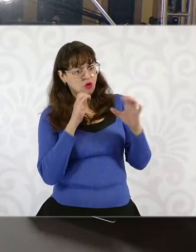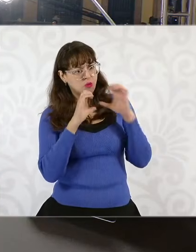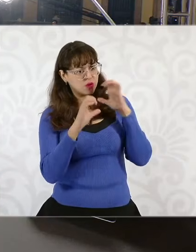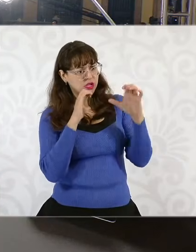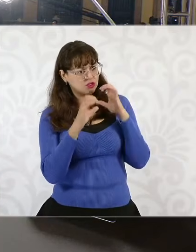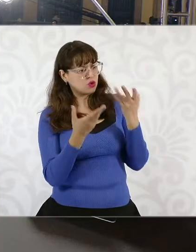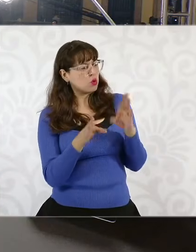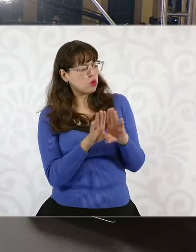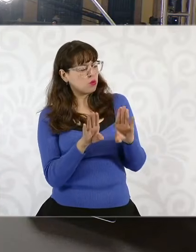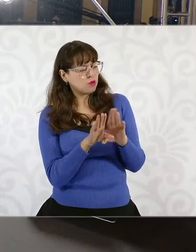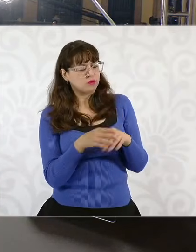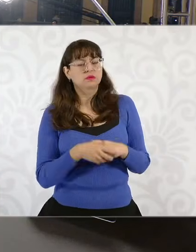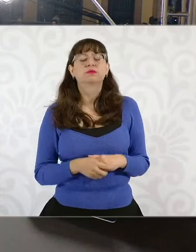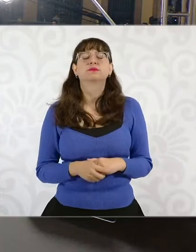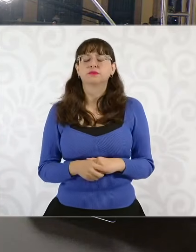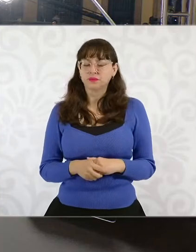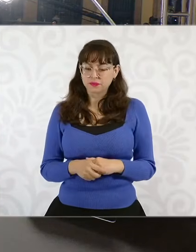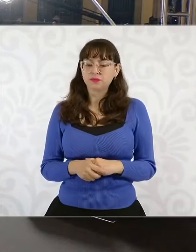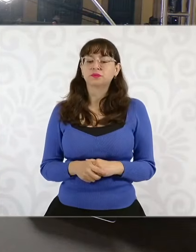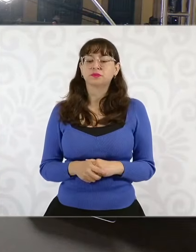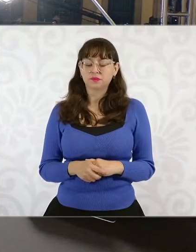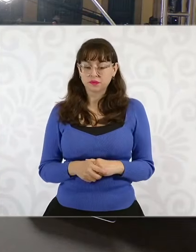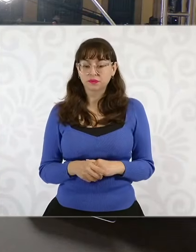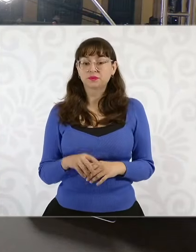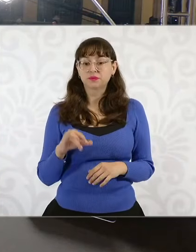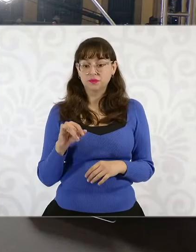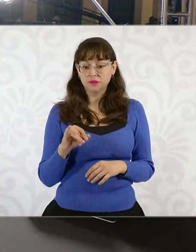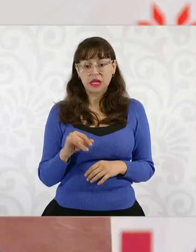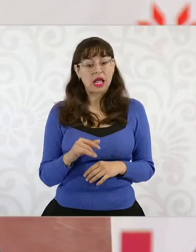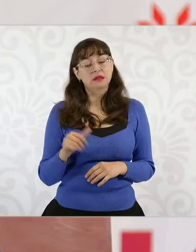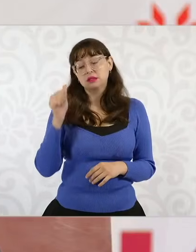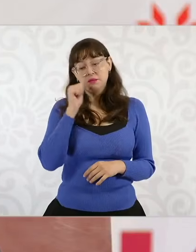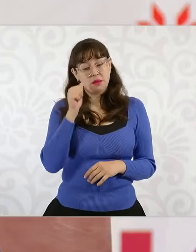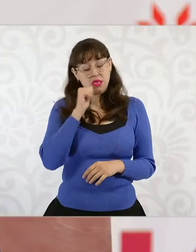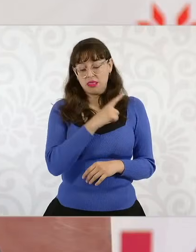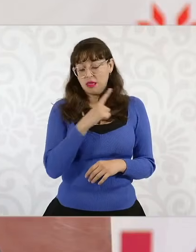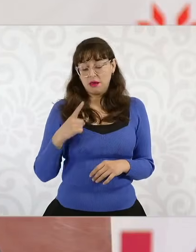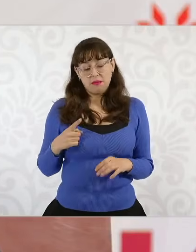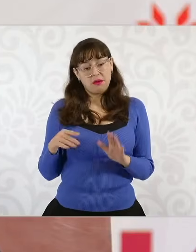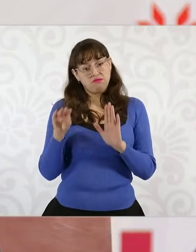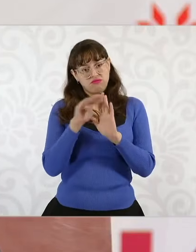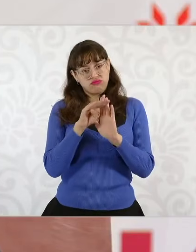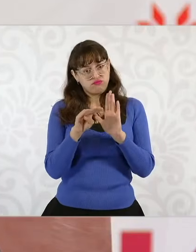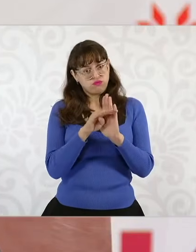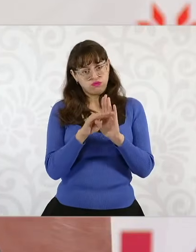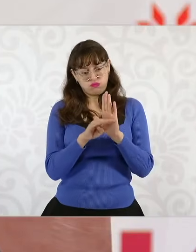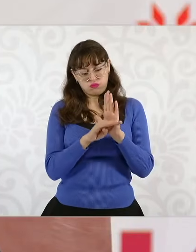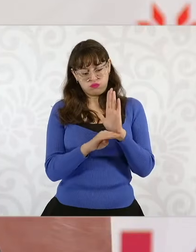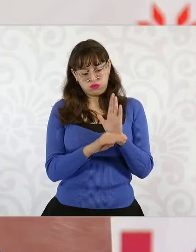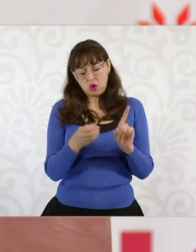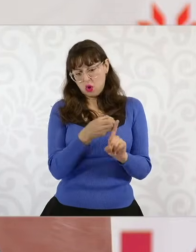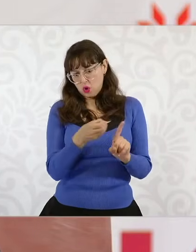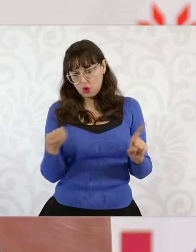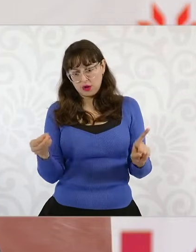Boston? Sí. Eh, hay que decir que siempre tenemos un protocolo que nos permite eh tener el primer